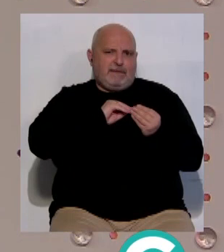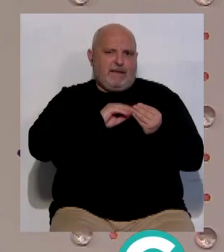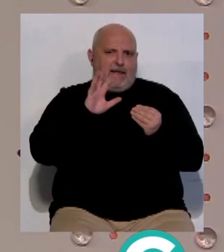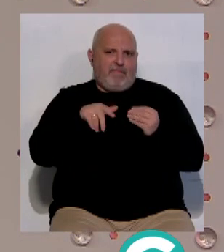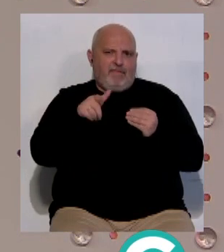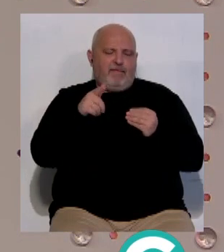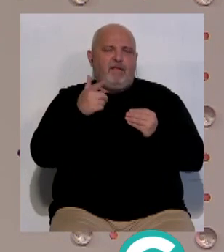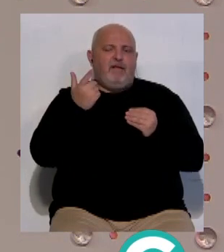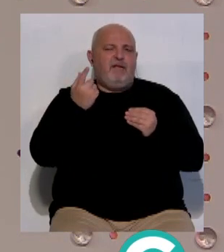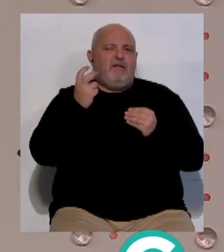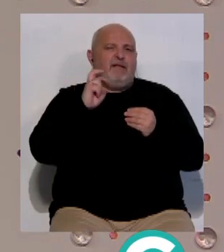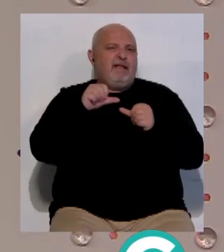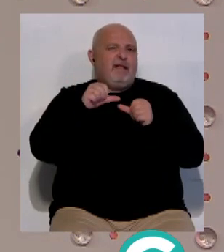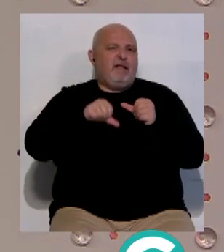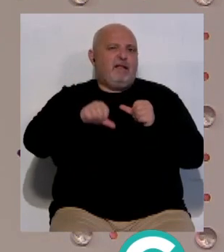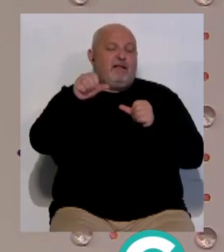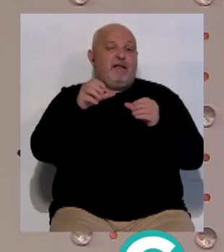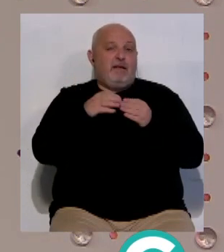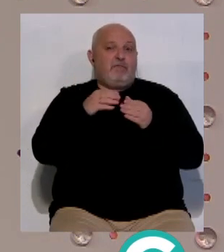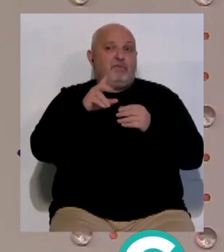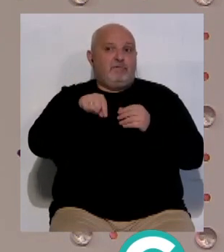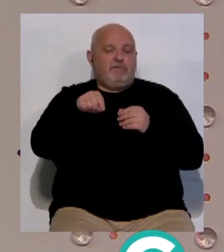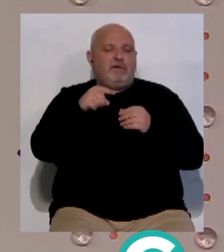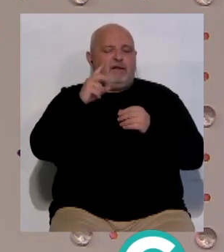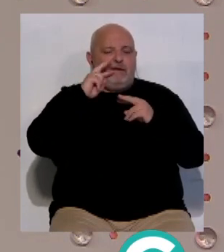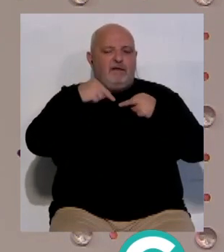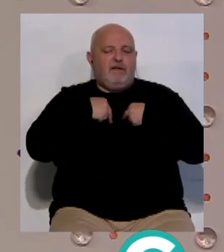aquí yo creo que lo que tenemos que ver es que ese equipo vaya creyendo en esa idea en lo que